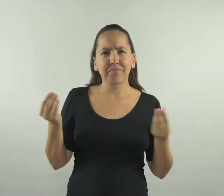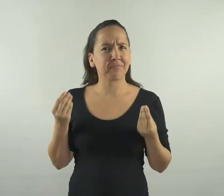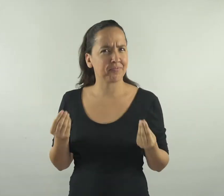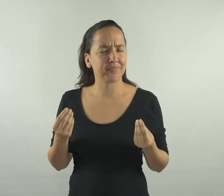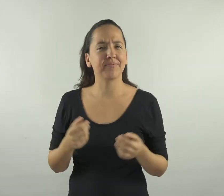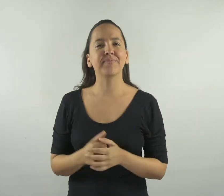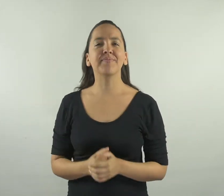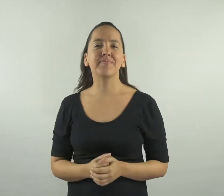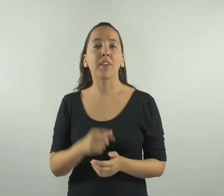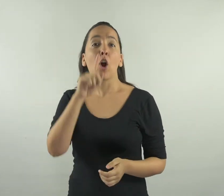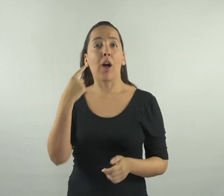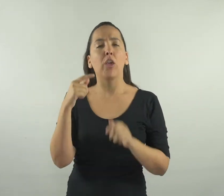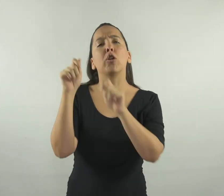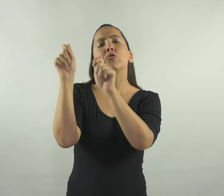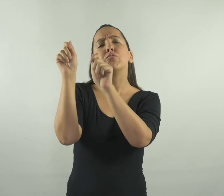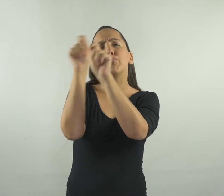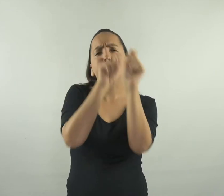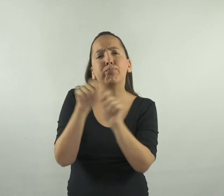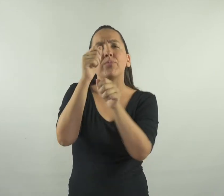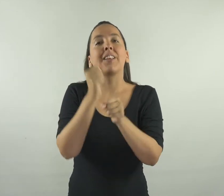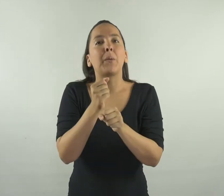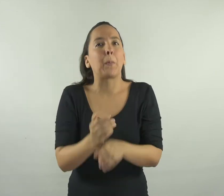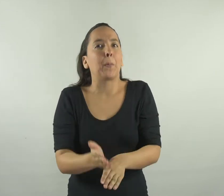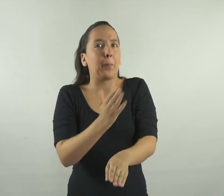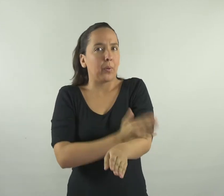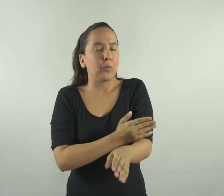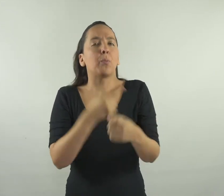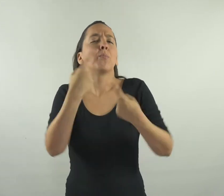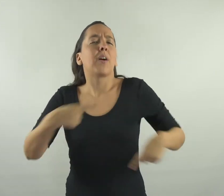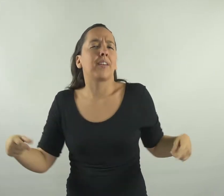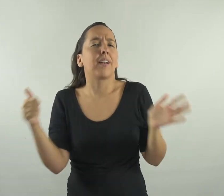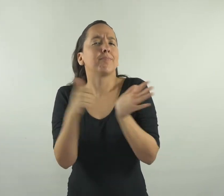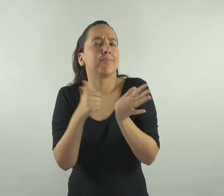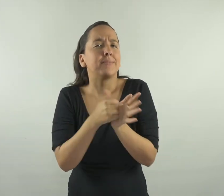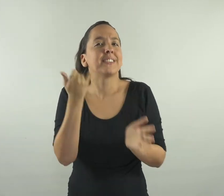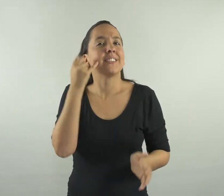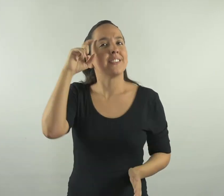Es un estudio previo de Yrurtia realizado en yeso.